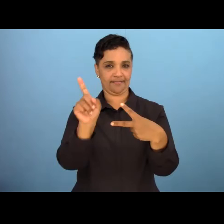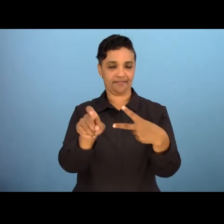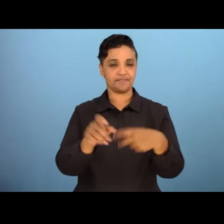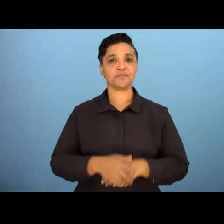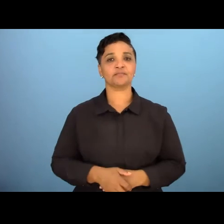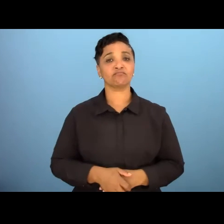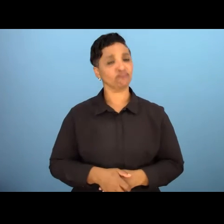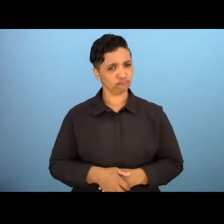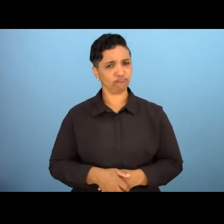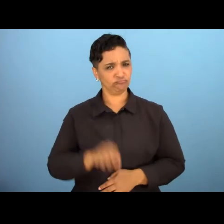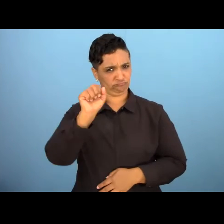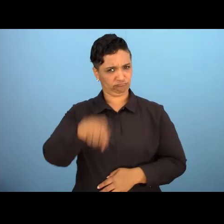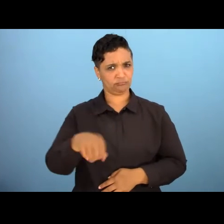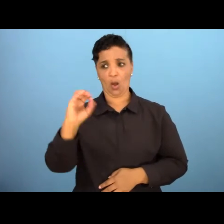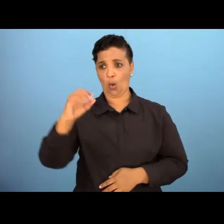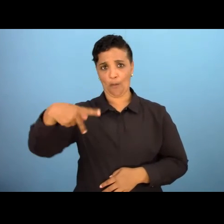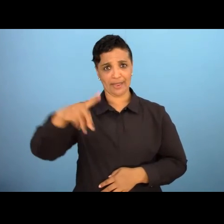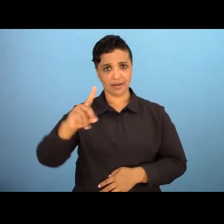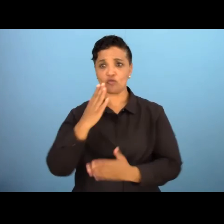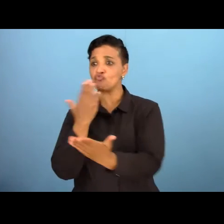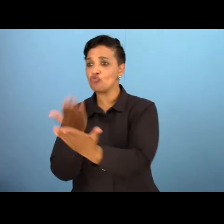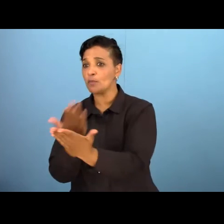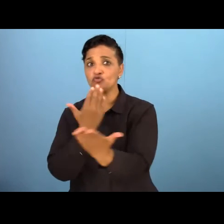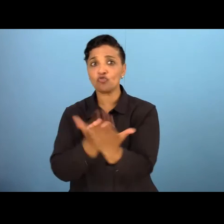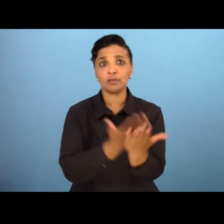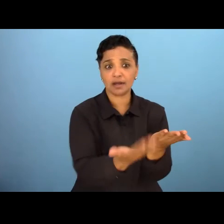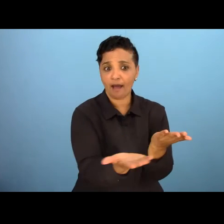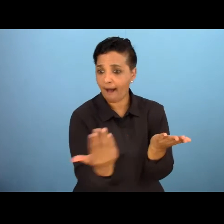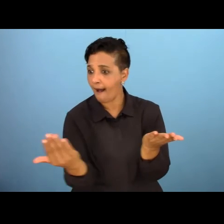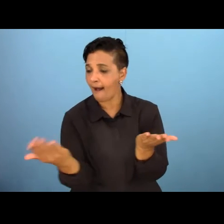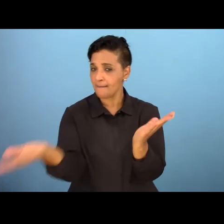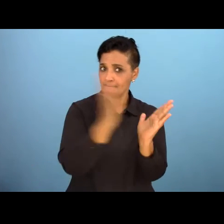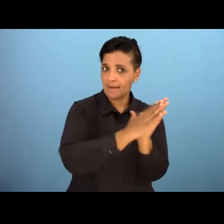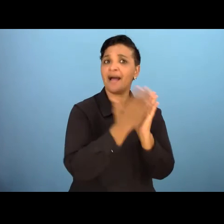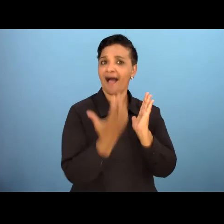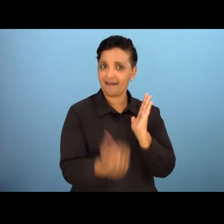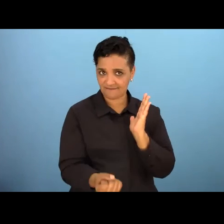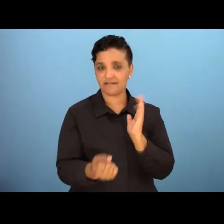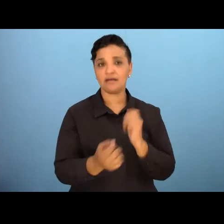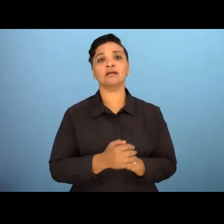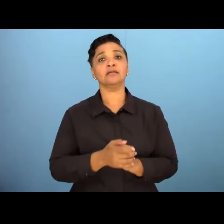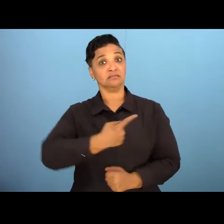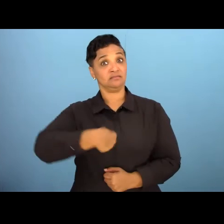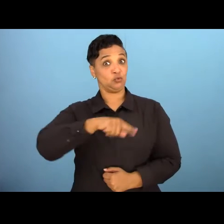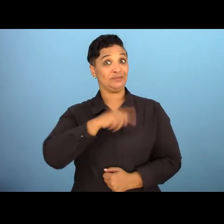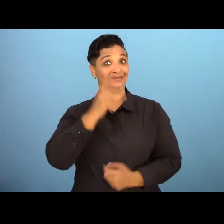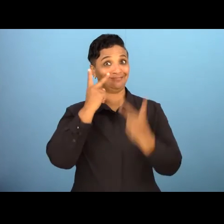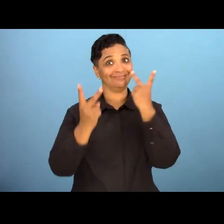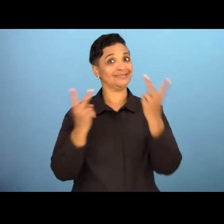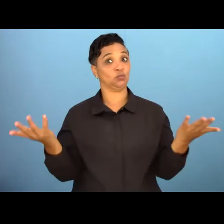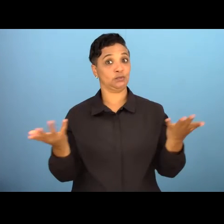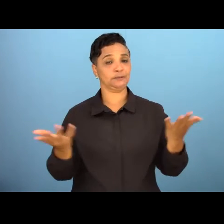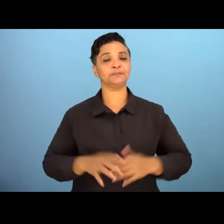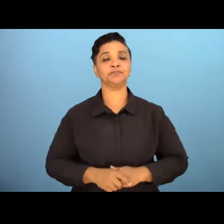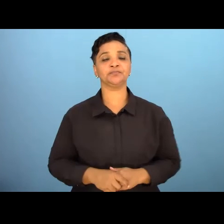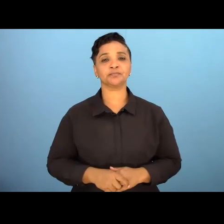entender su realidad; erm y con respecto a la segunda pregunta, sí, tenemos